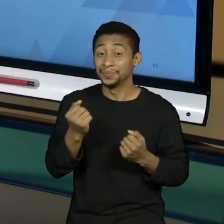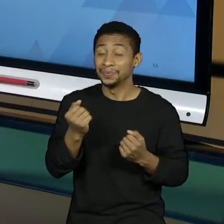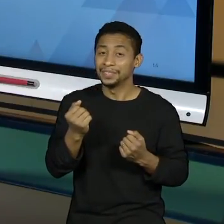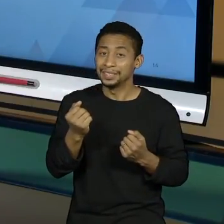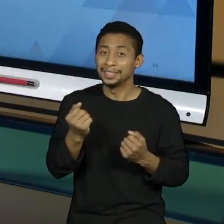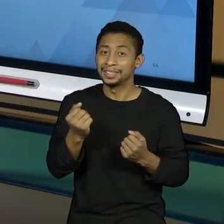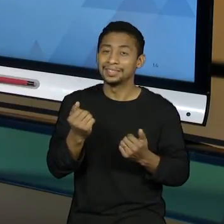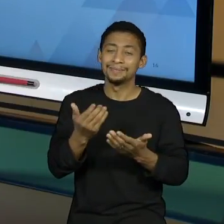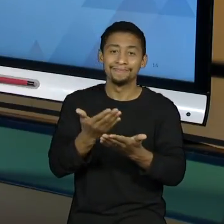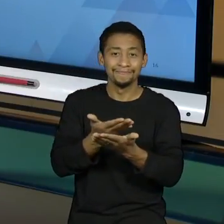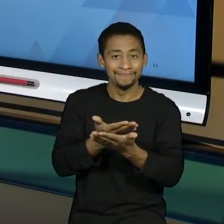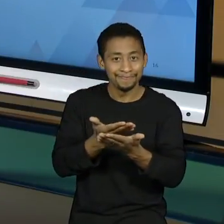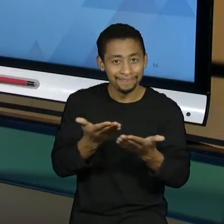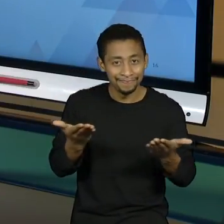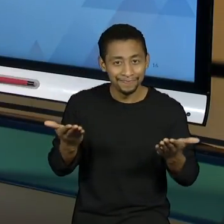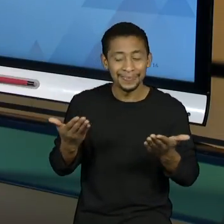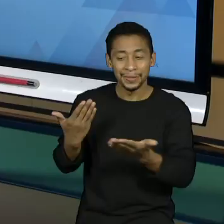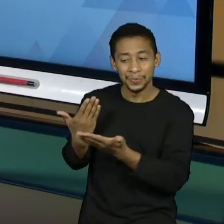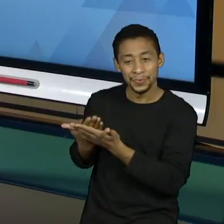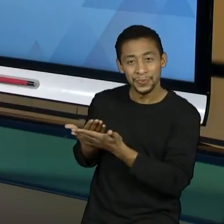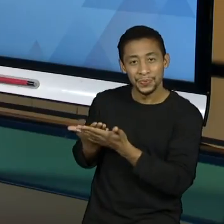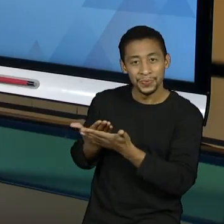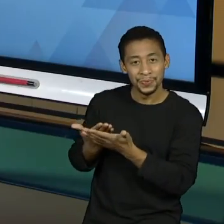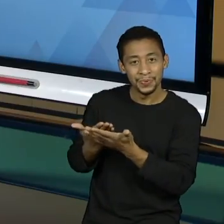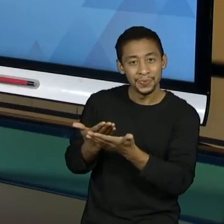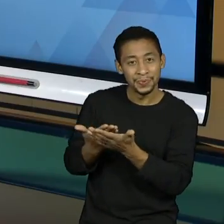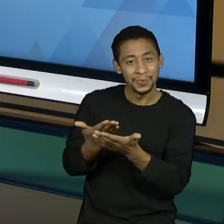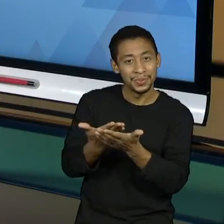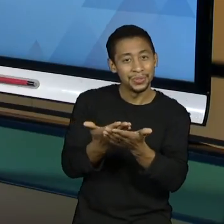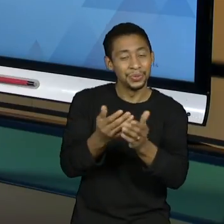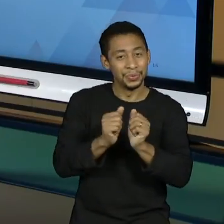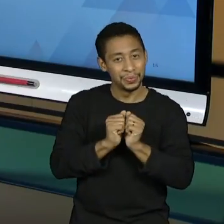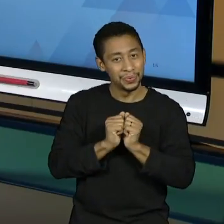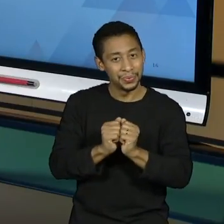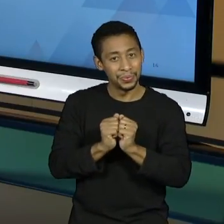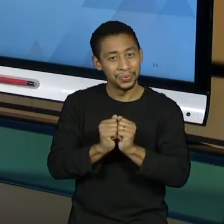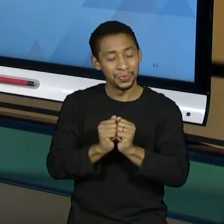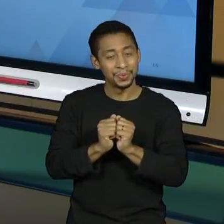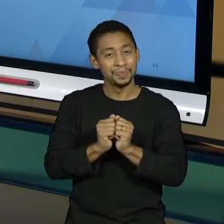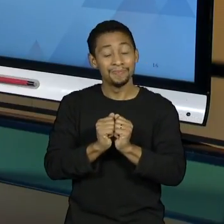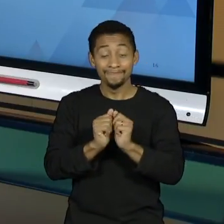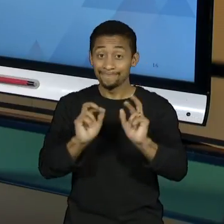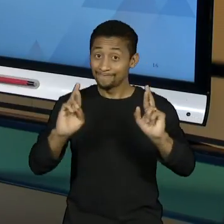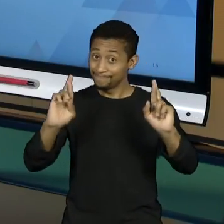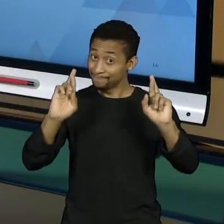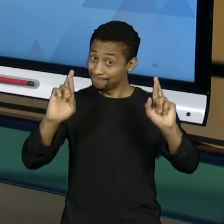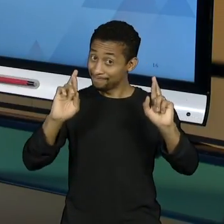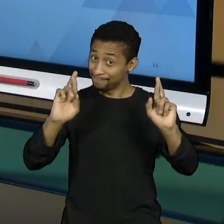ESSE PERÍODO QUE A GENTE TEM ESTADO JUNTOS AÍ E DESEJAR AÍ UMA BOA FINALIZAÇÃO DO PROJETO PARA